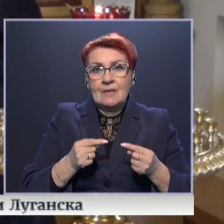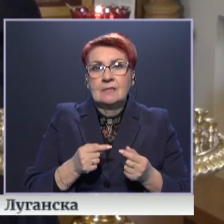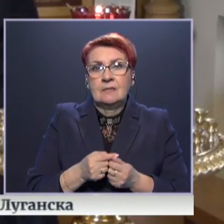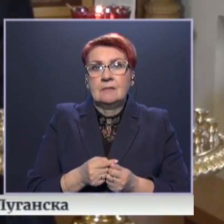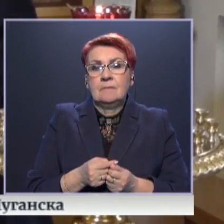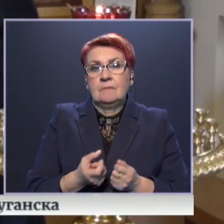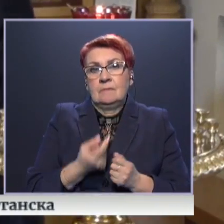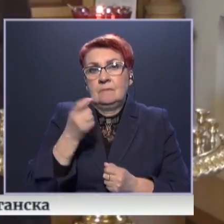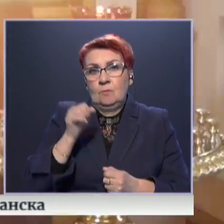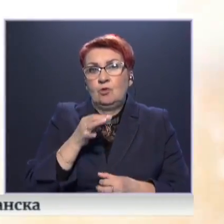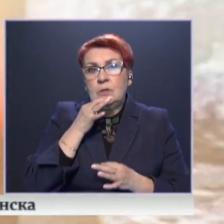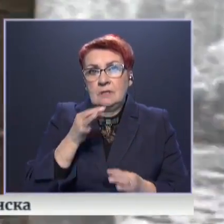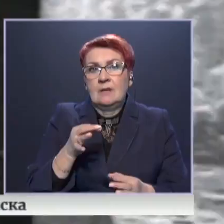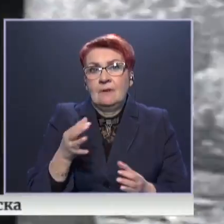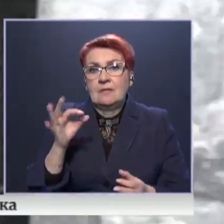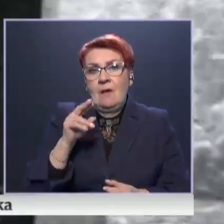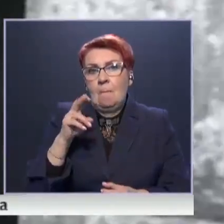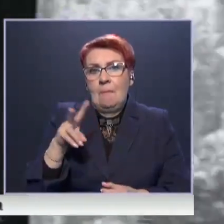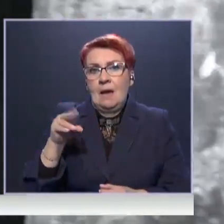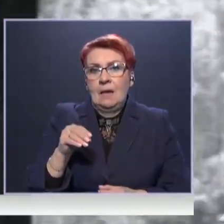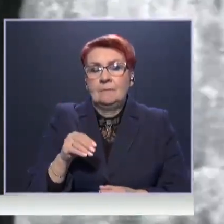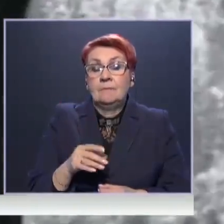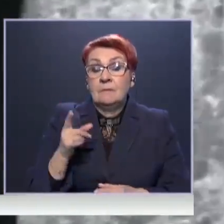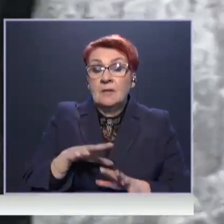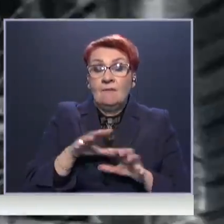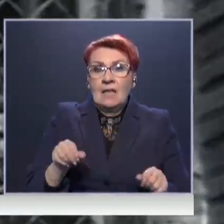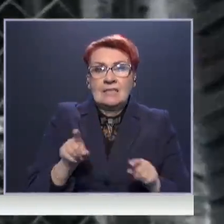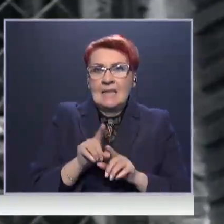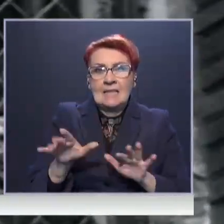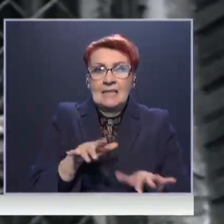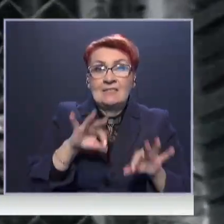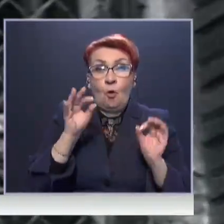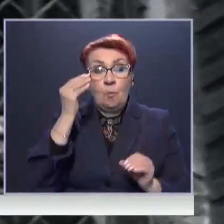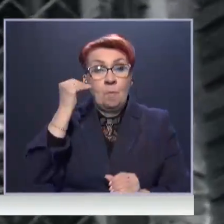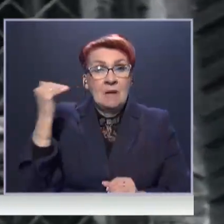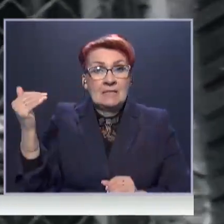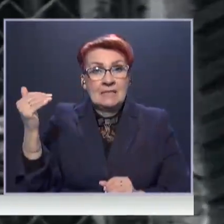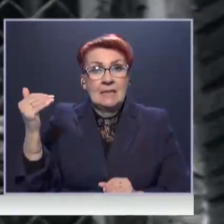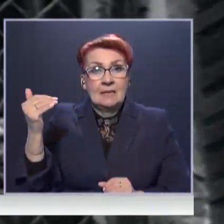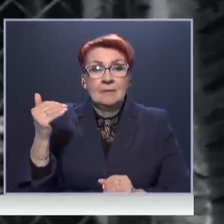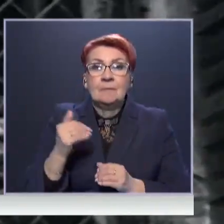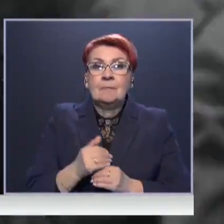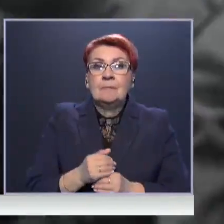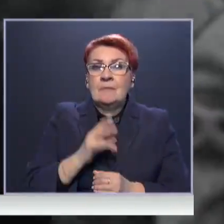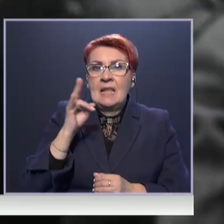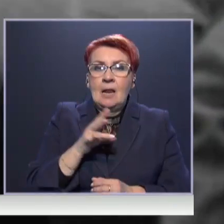можно сказать в опале Разумеется власти подобных действий и образа мыслей строптилому иерарху простить не смогли